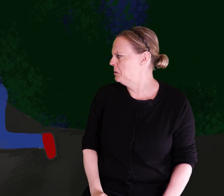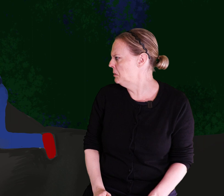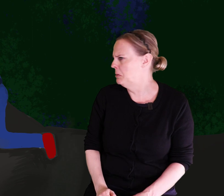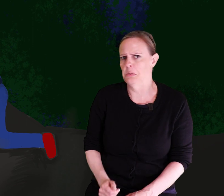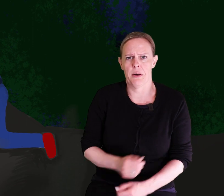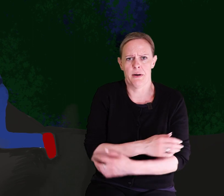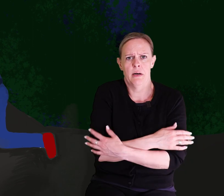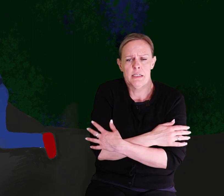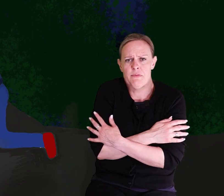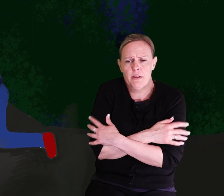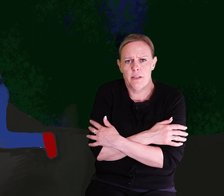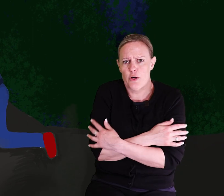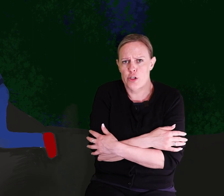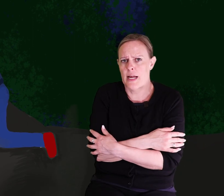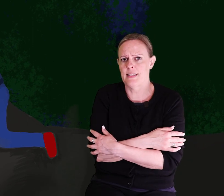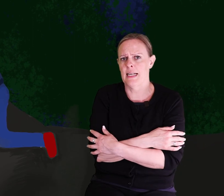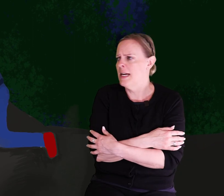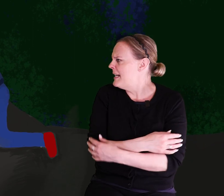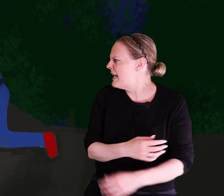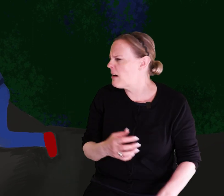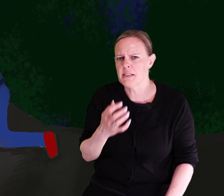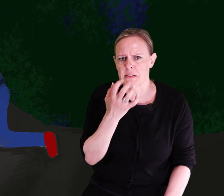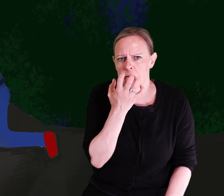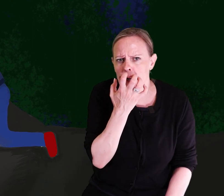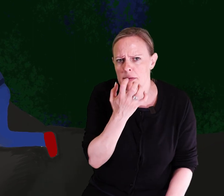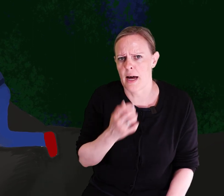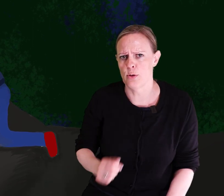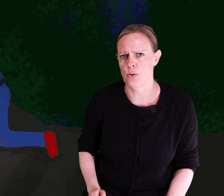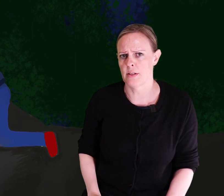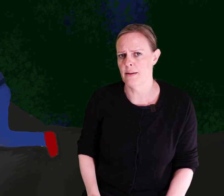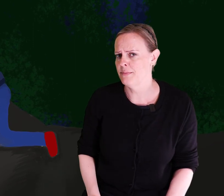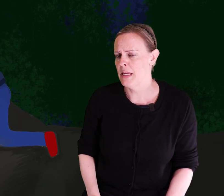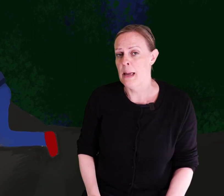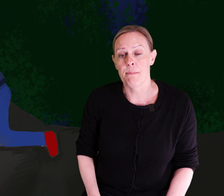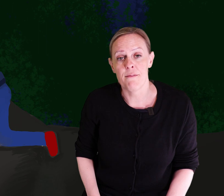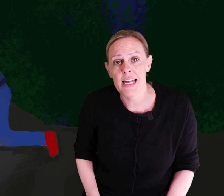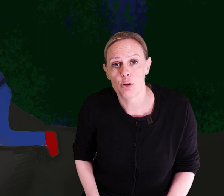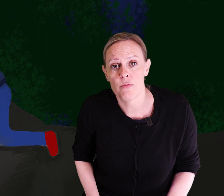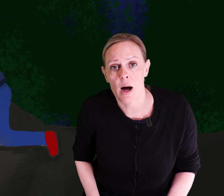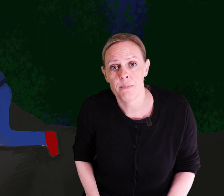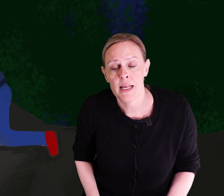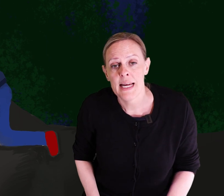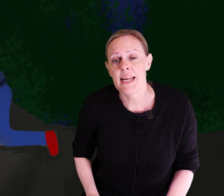huuu... Svante ryser till det är ganska kallt här ute men vet du vad...